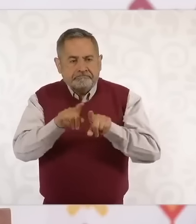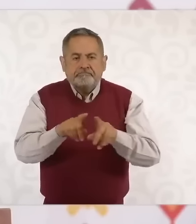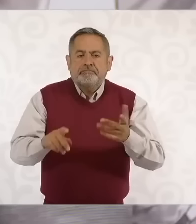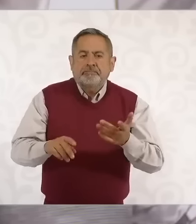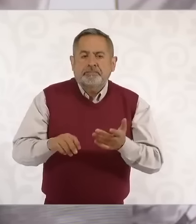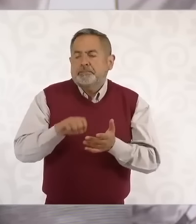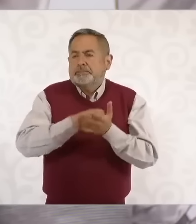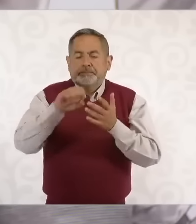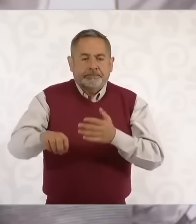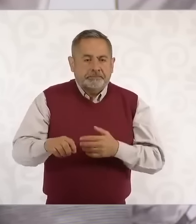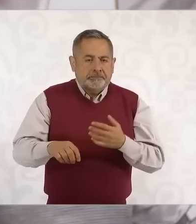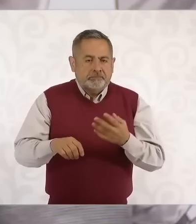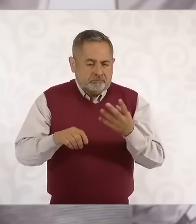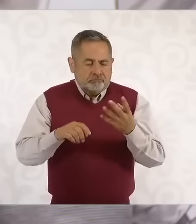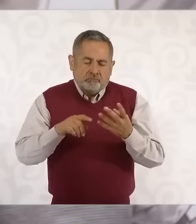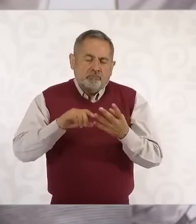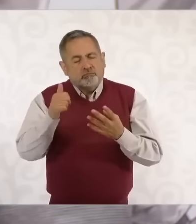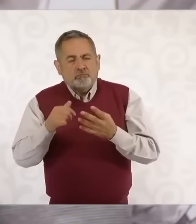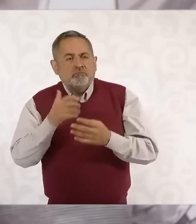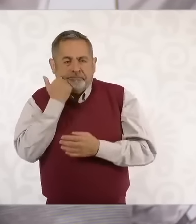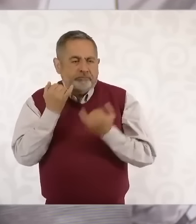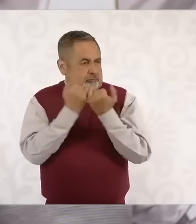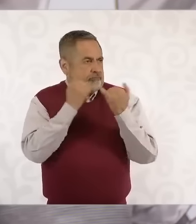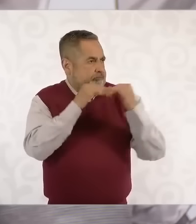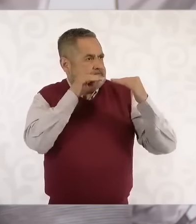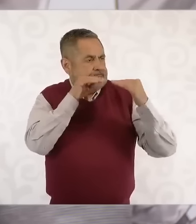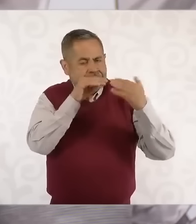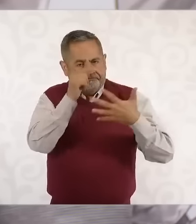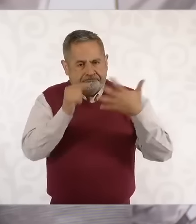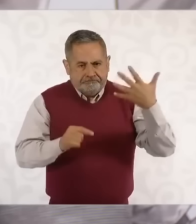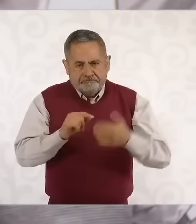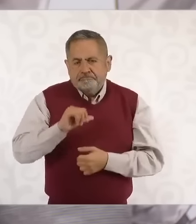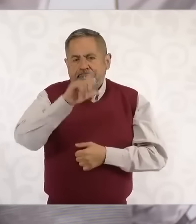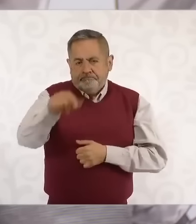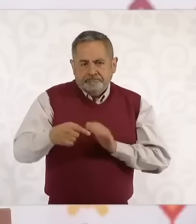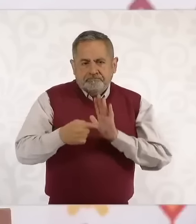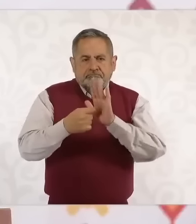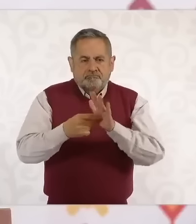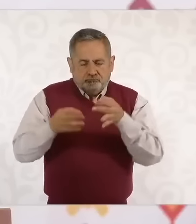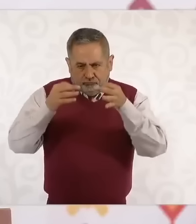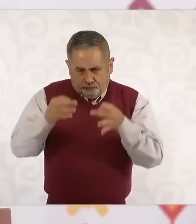nos gustaría que fuera de esa manera. Eh, claro que esto lo presentaremos de manera más formal,